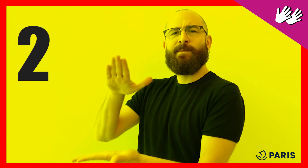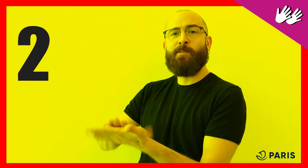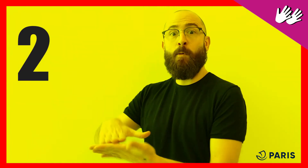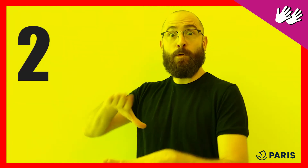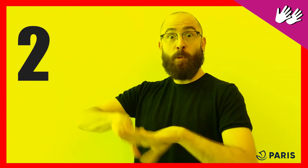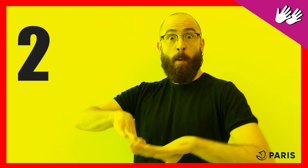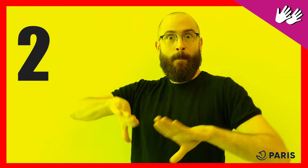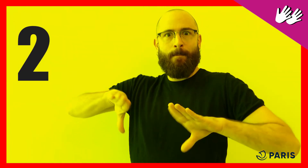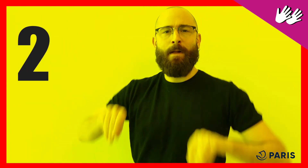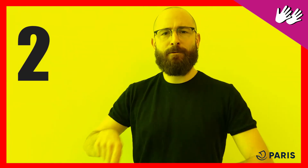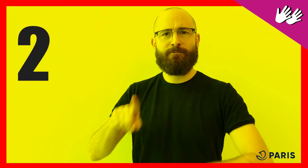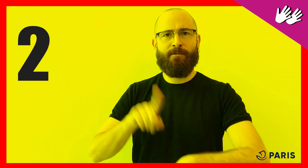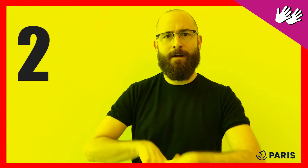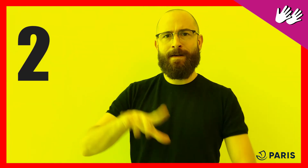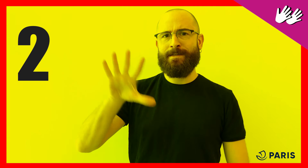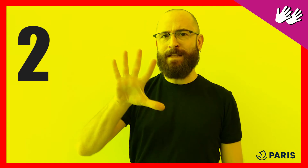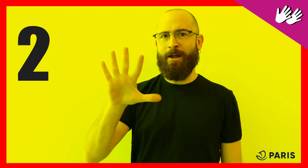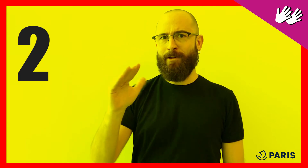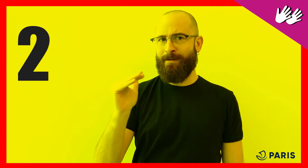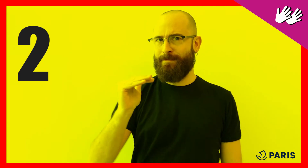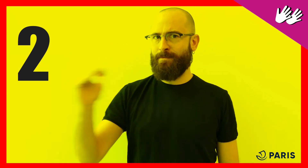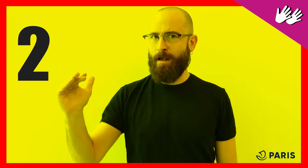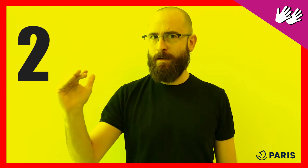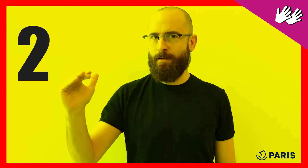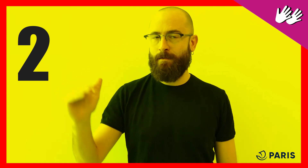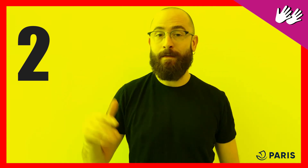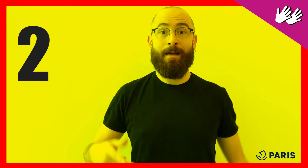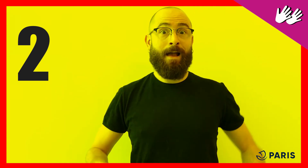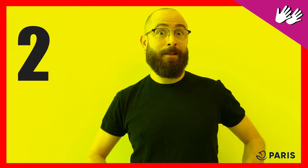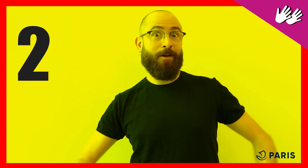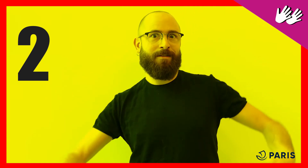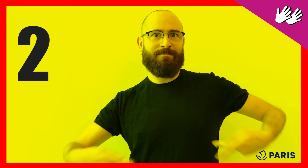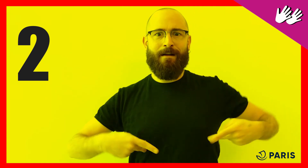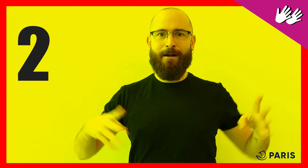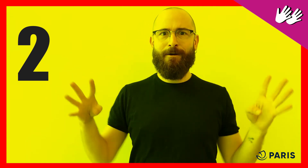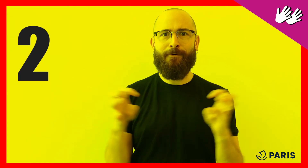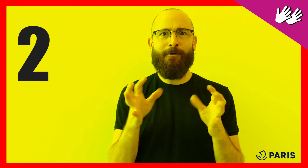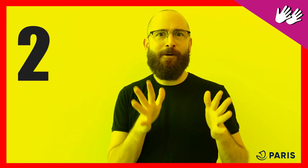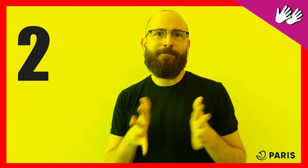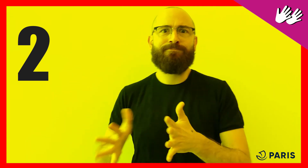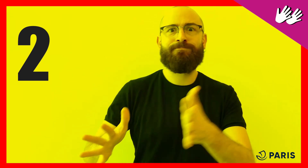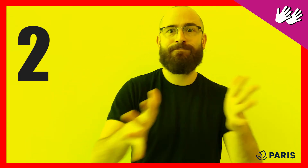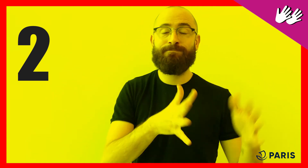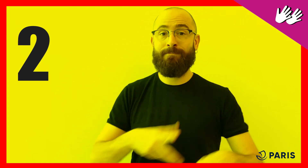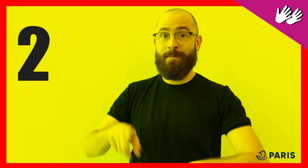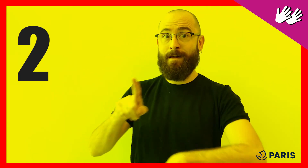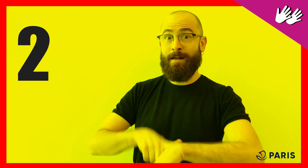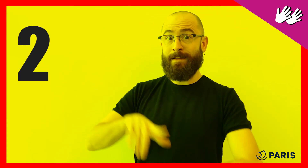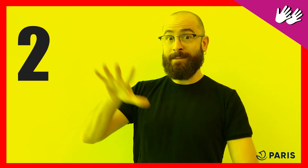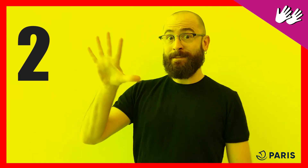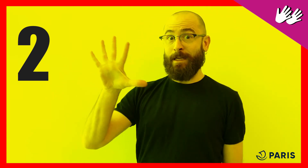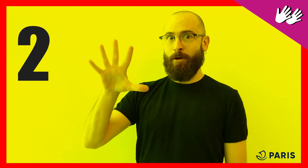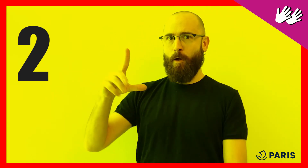Inscription 15 minutes avant le début. A bientôt ! :)